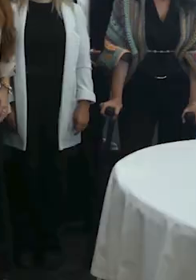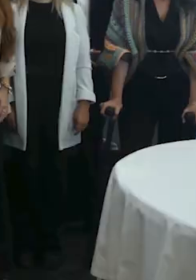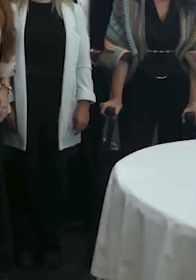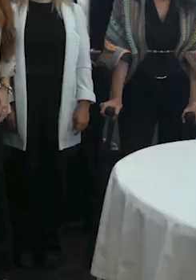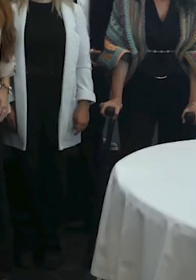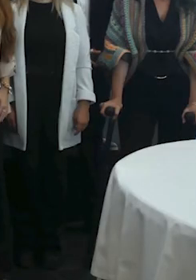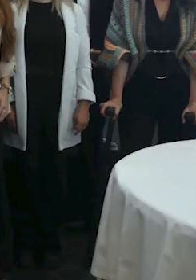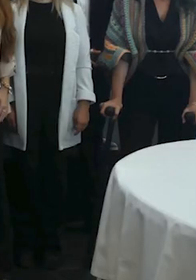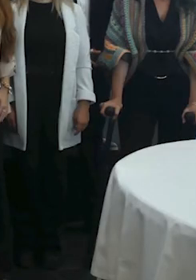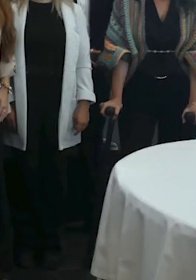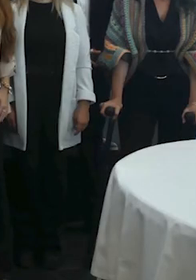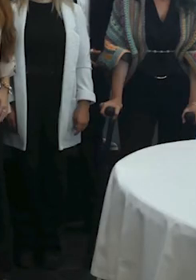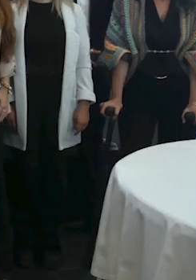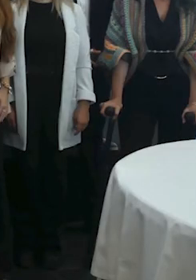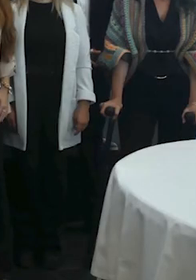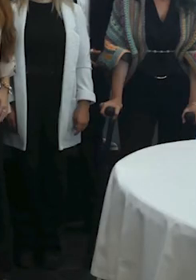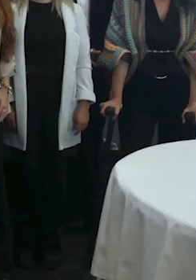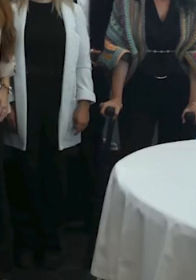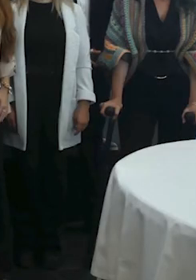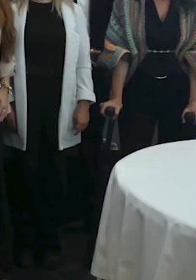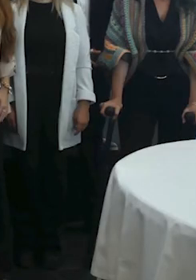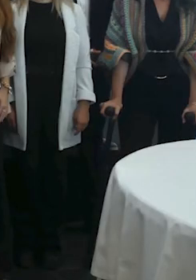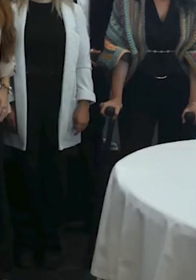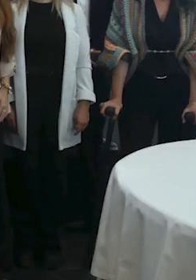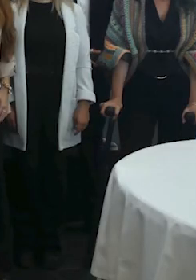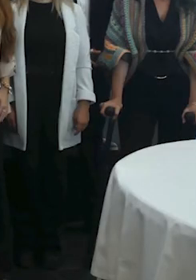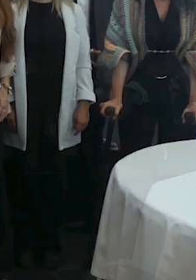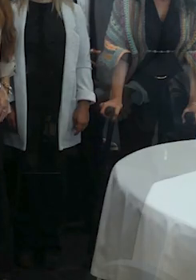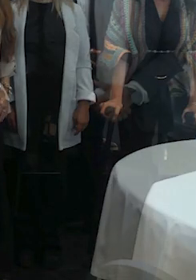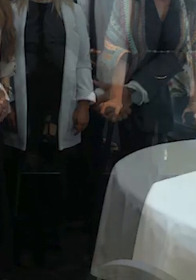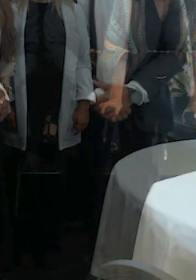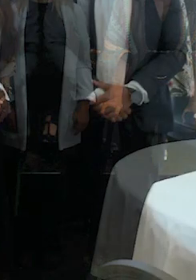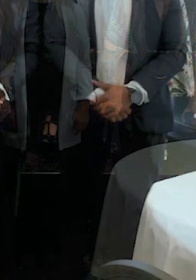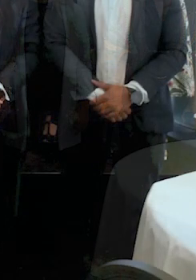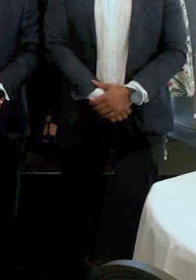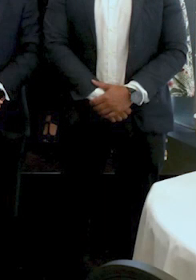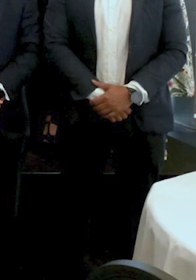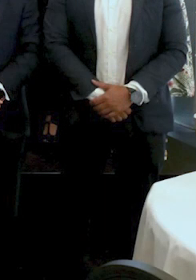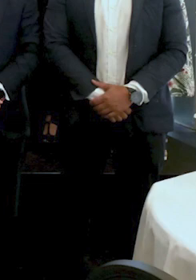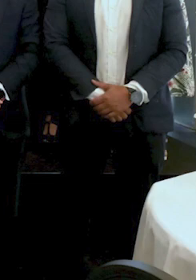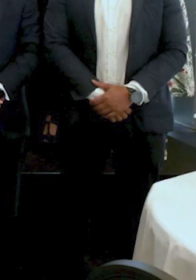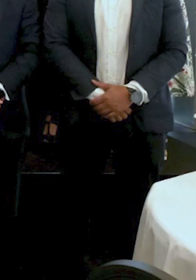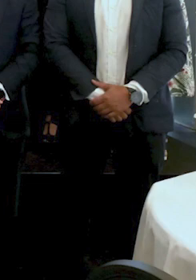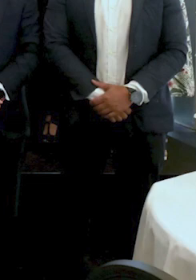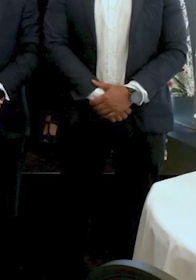Aplausos..